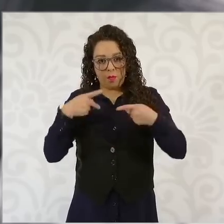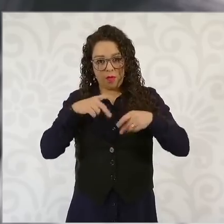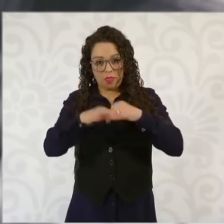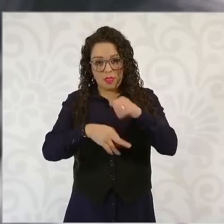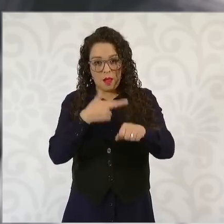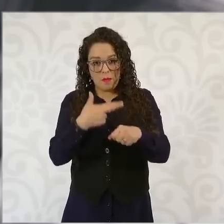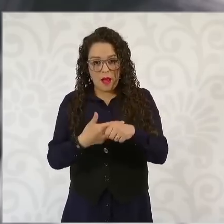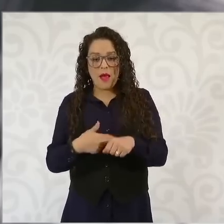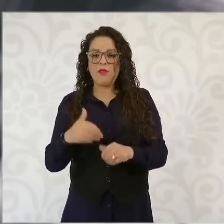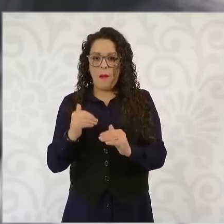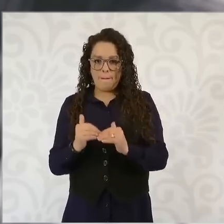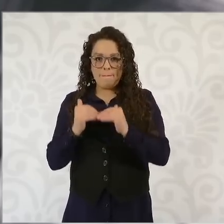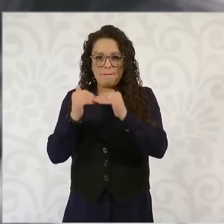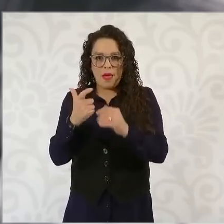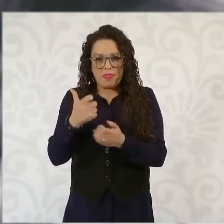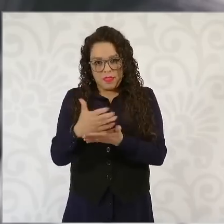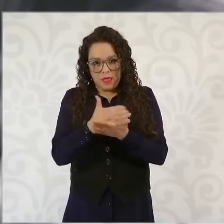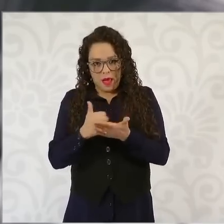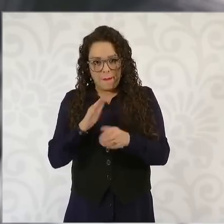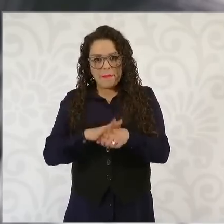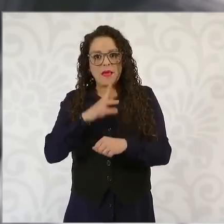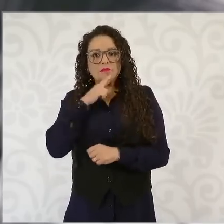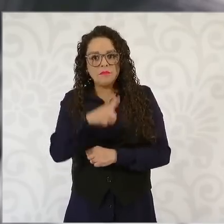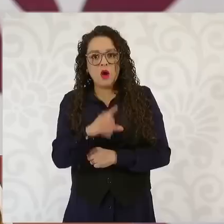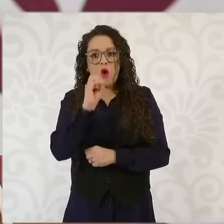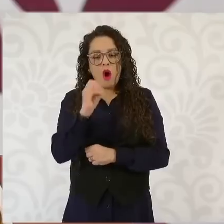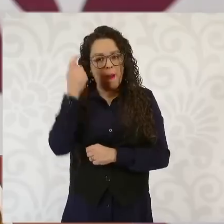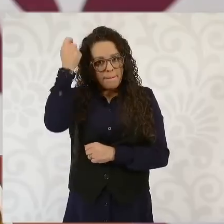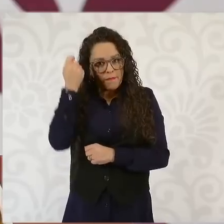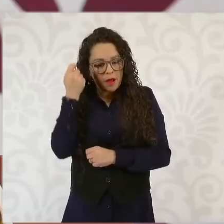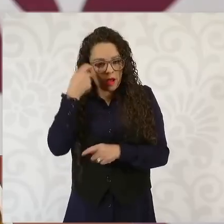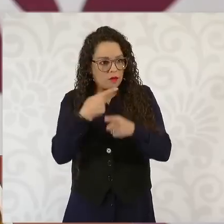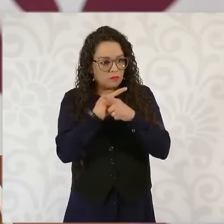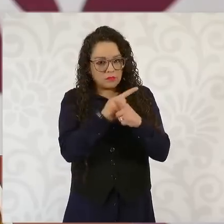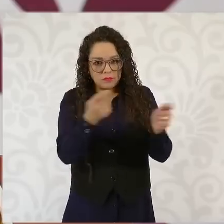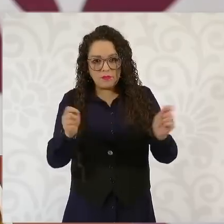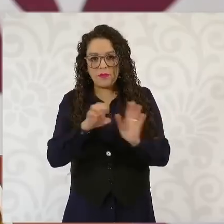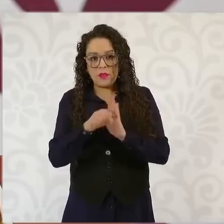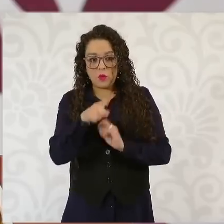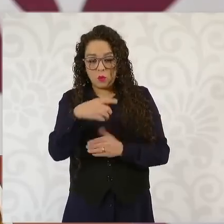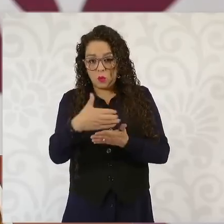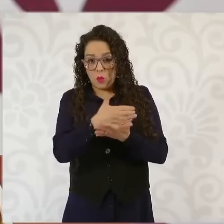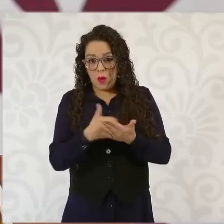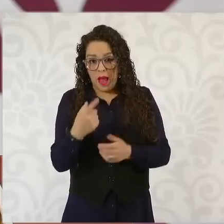hay más recurso económico en el mercado si tú ganas 100 pesos Pues vas a comprar menos que